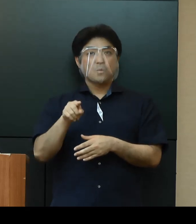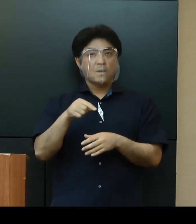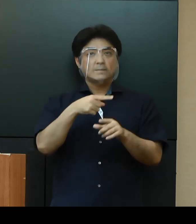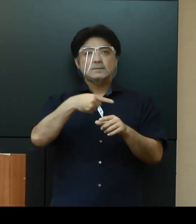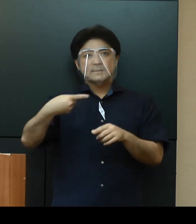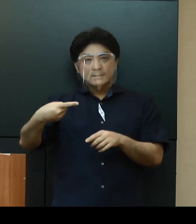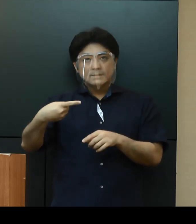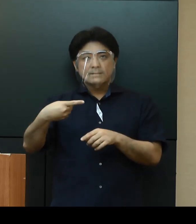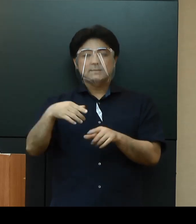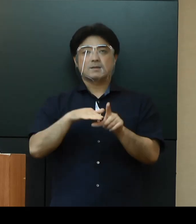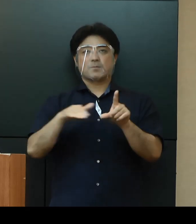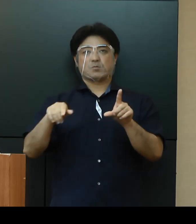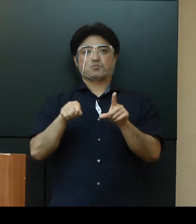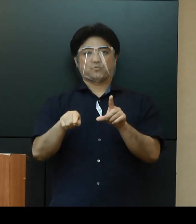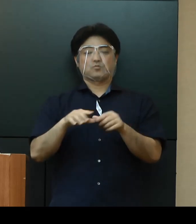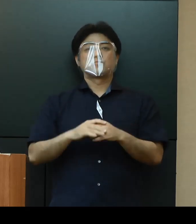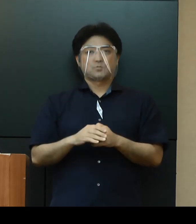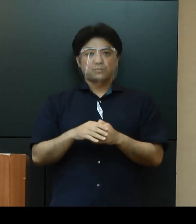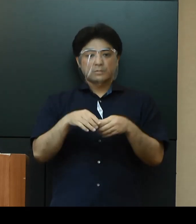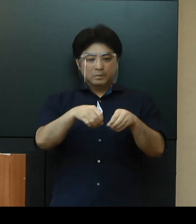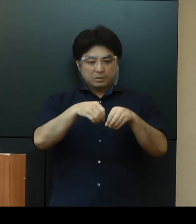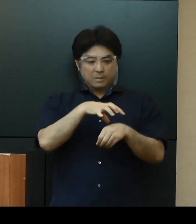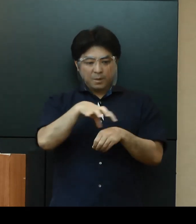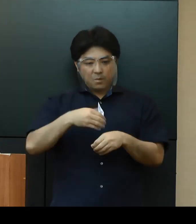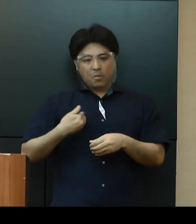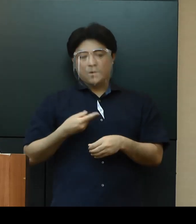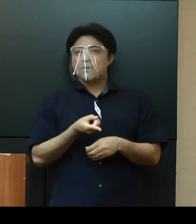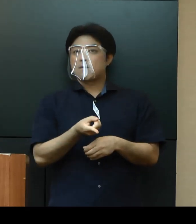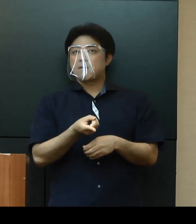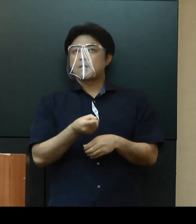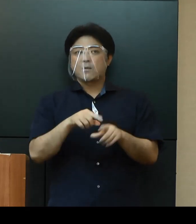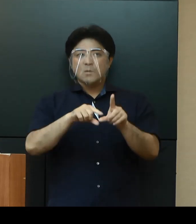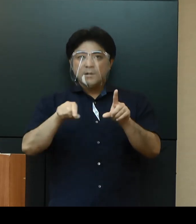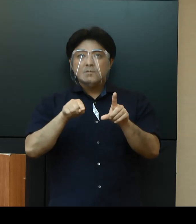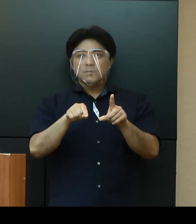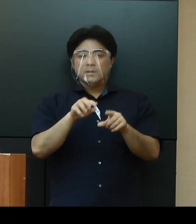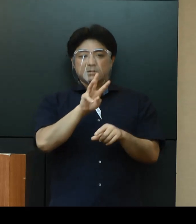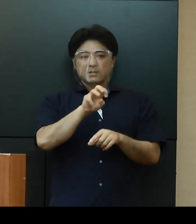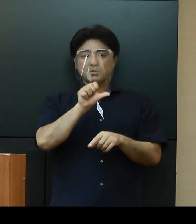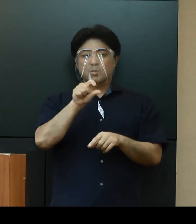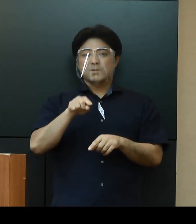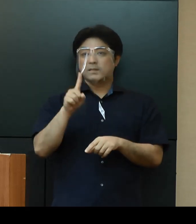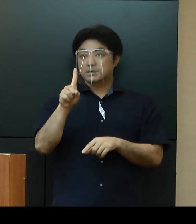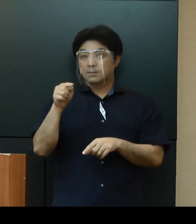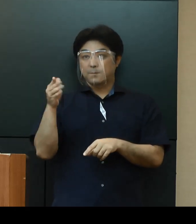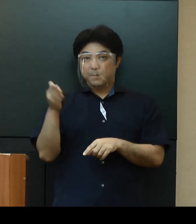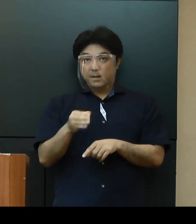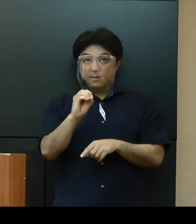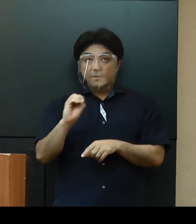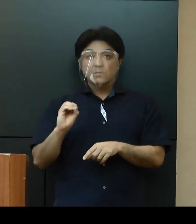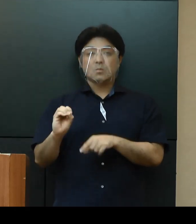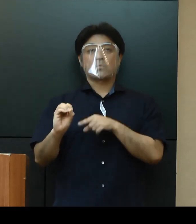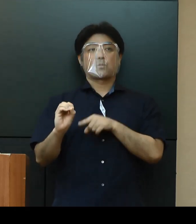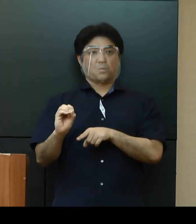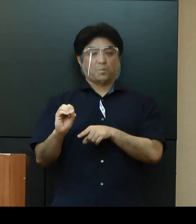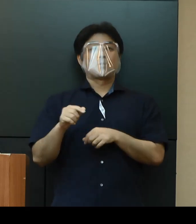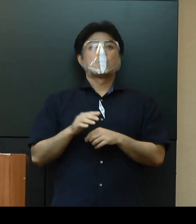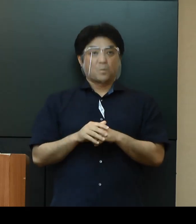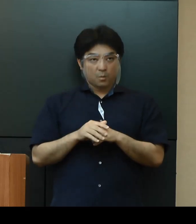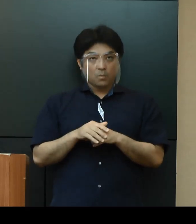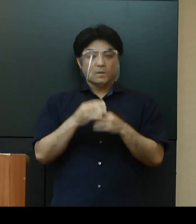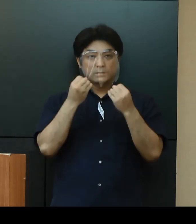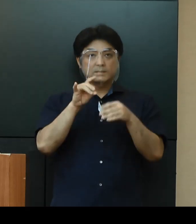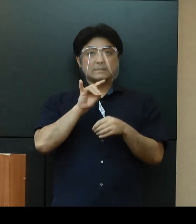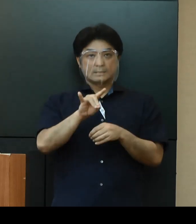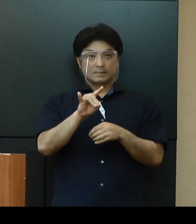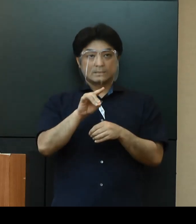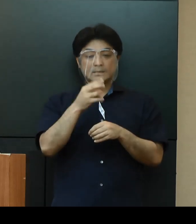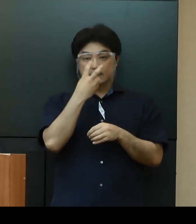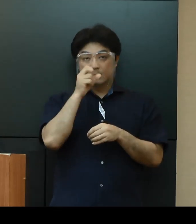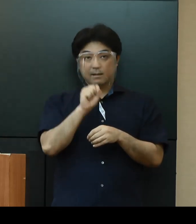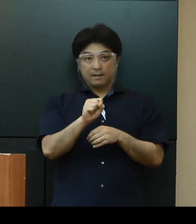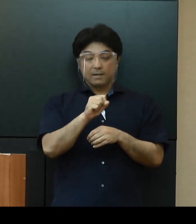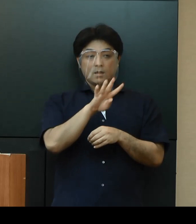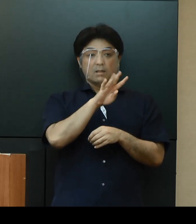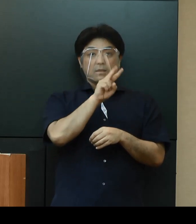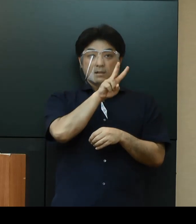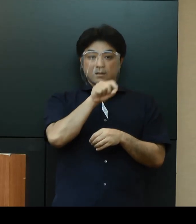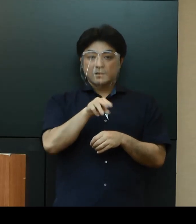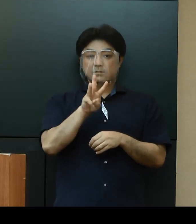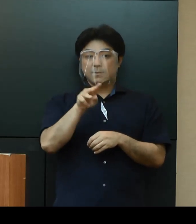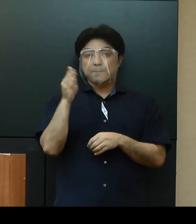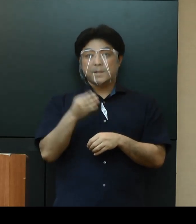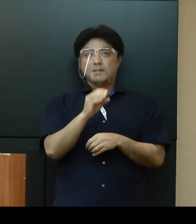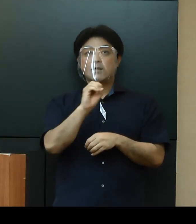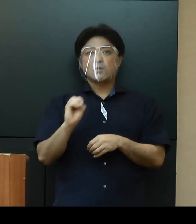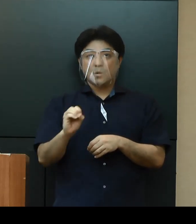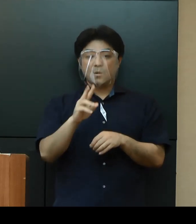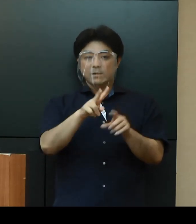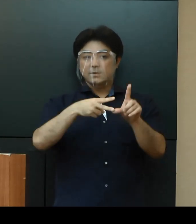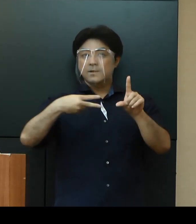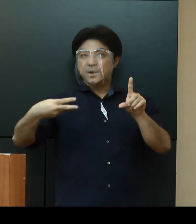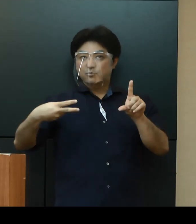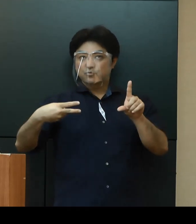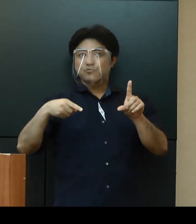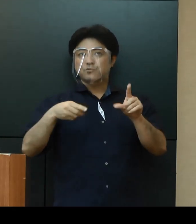感染経路不明な症例の割合35.1％と新規PCR検査の陽性率2.3％は第２段階の範囲に留まっております